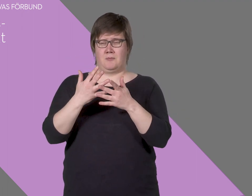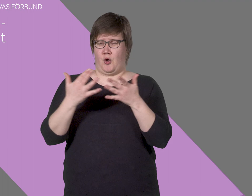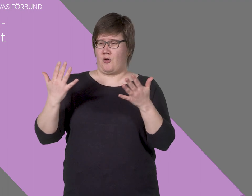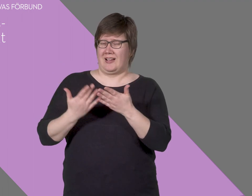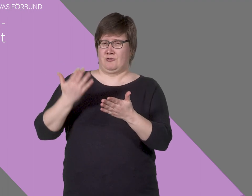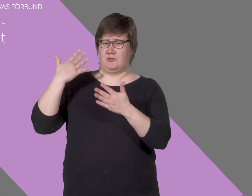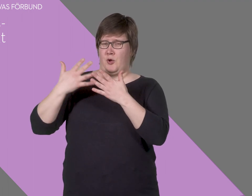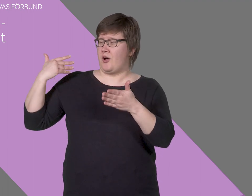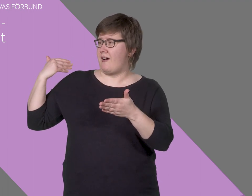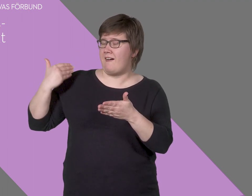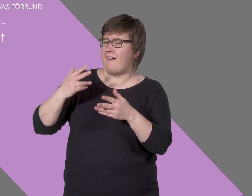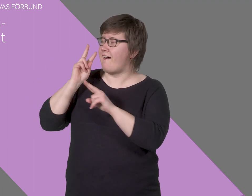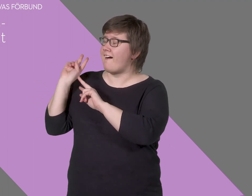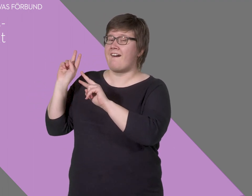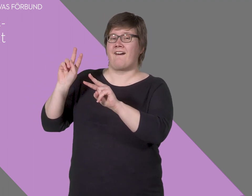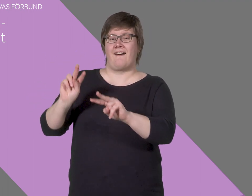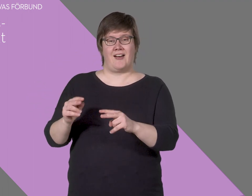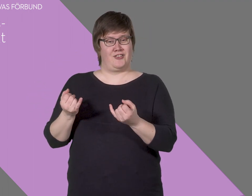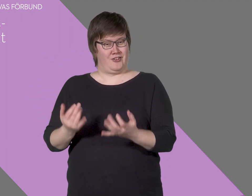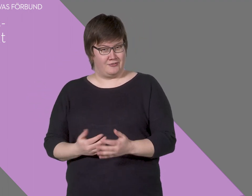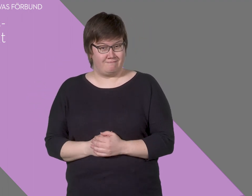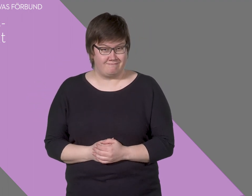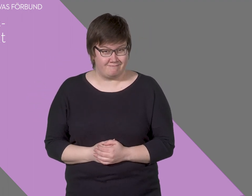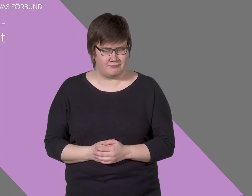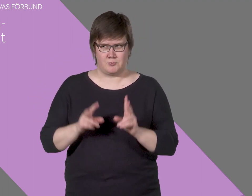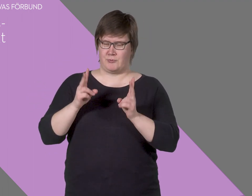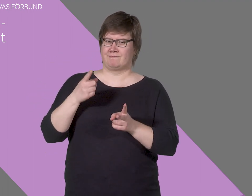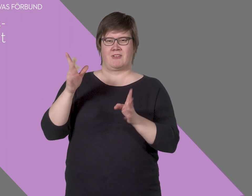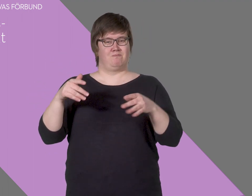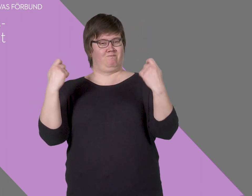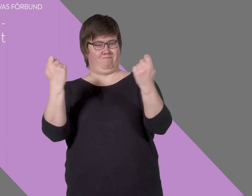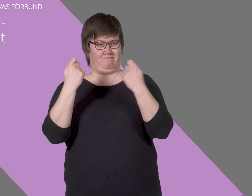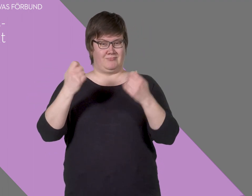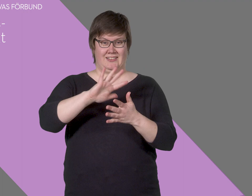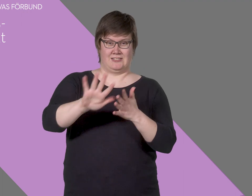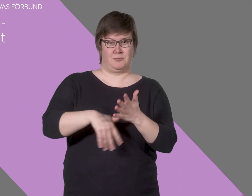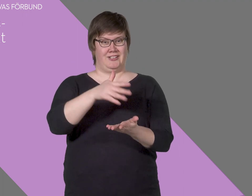många skeden vid universitetet i Jyväskylä och firade grundandet av -